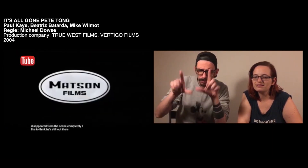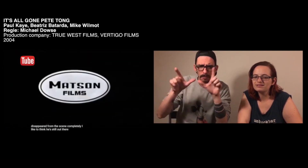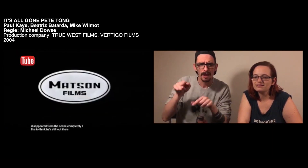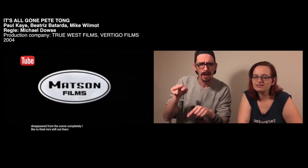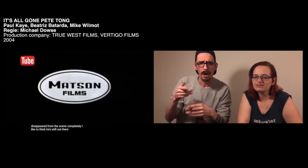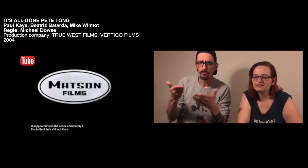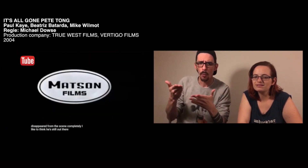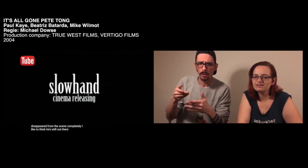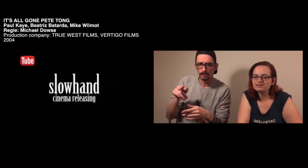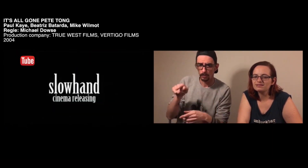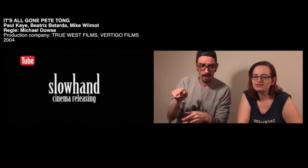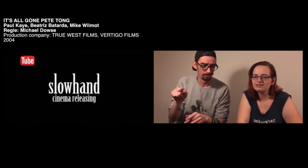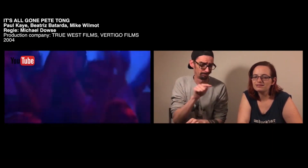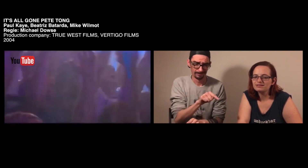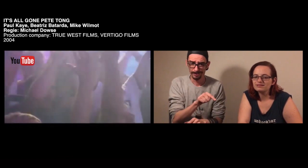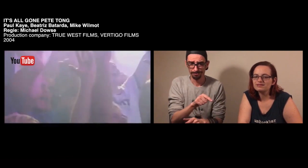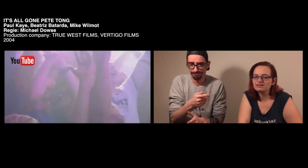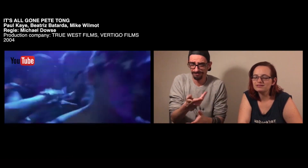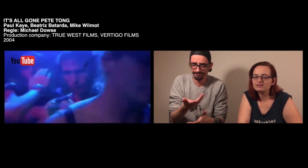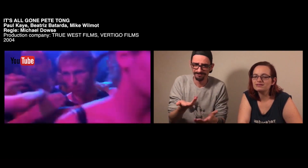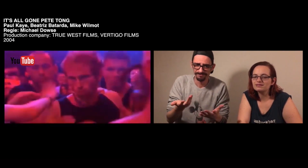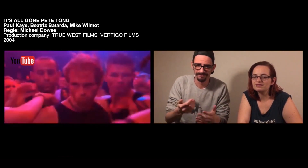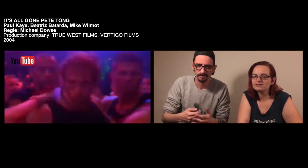[Ich stelle mir vor, dass er irgendwo da draußen noch ist.]